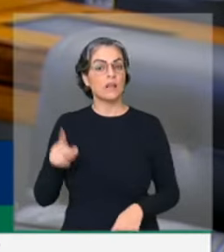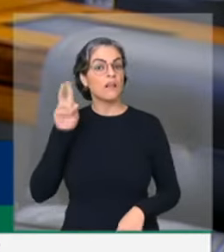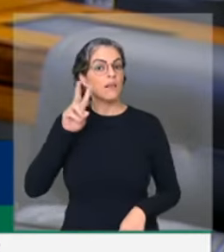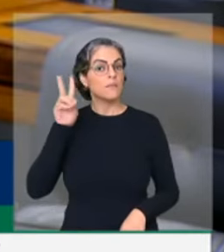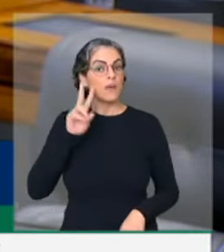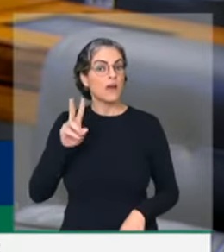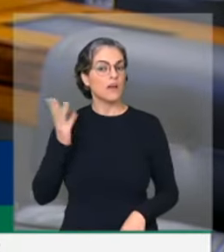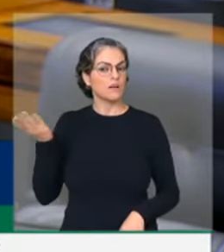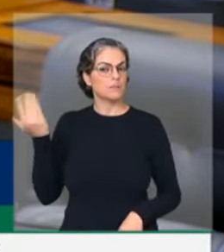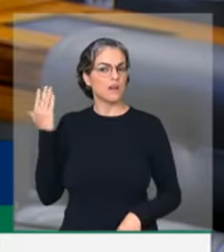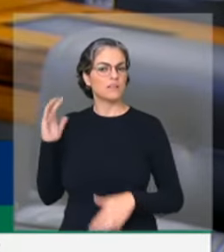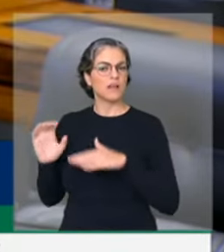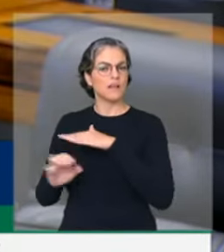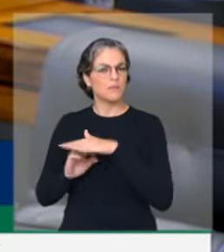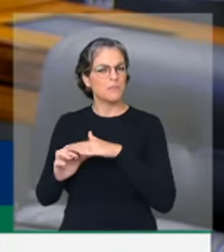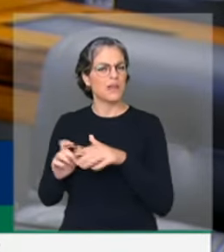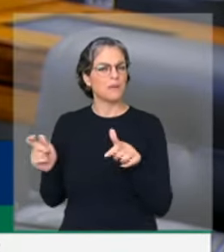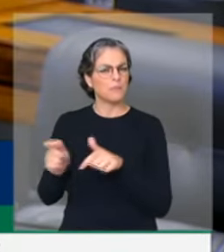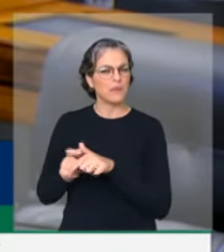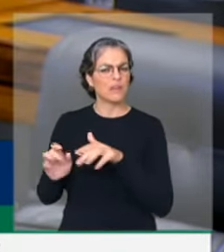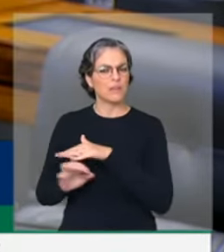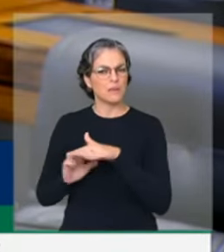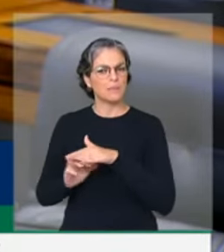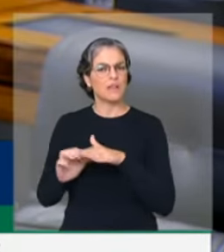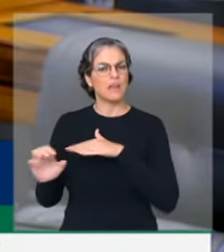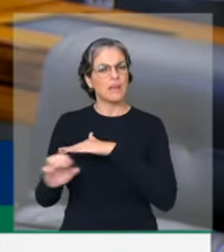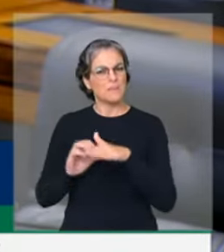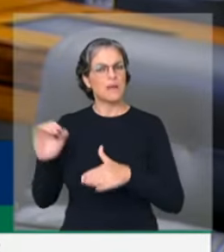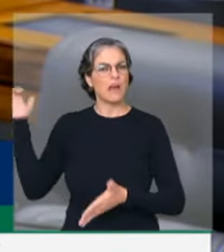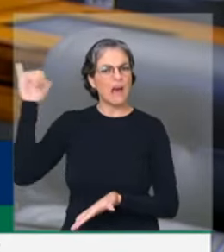EMPRESA AÉ REA... PARA TODOS OS SETORES E QUANTO CUSTA UMA VIDA, DEPUTADO CACÁLEÃO? QUANTO SERÁ QUE CUSTA UMA